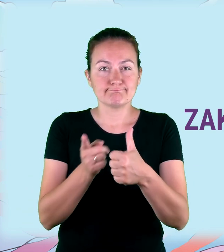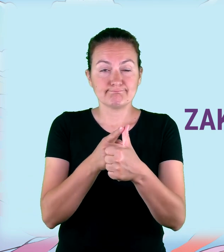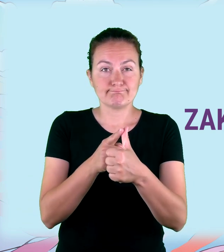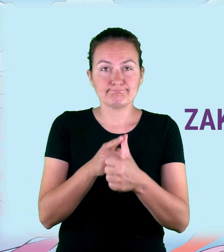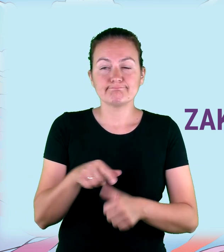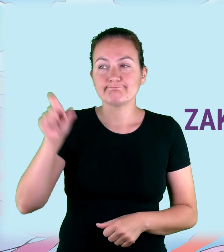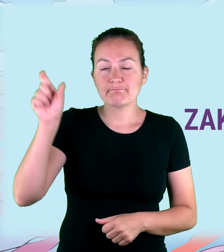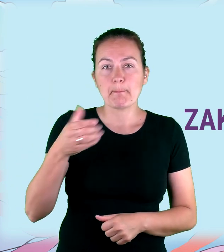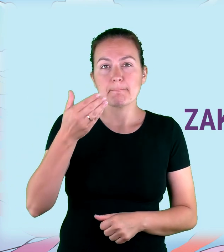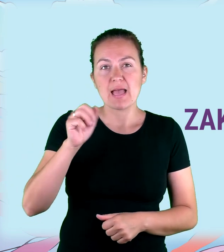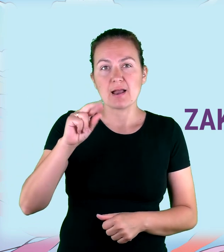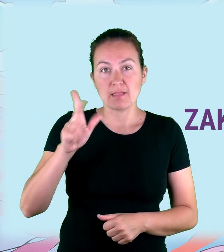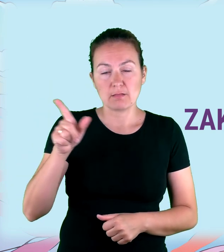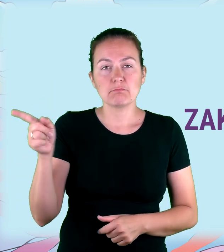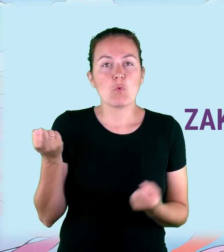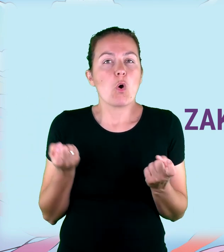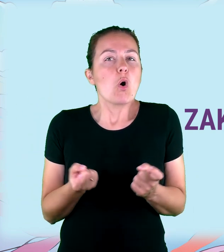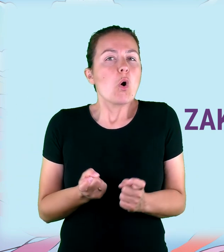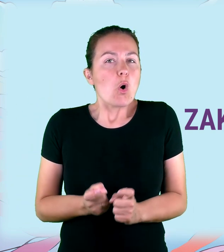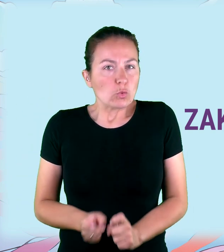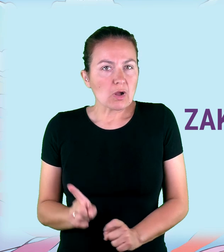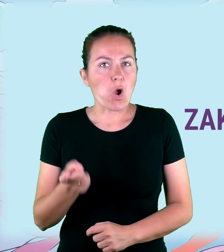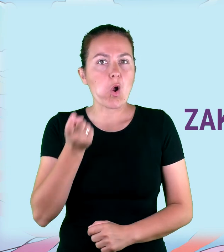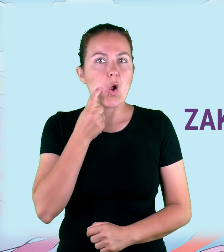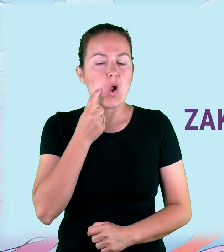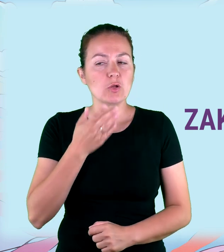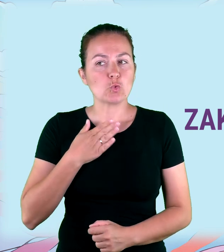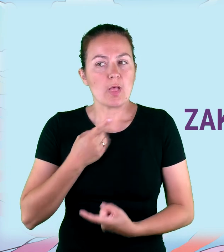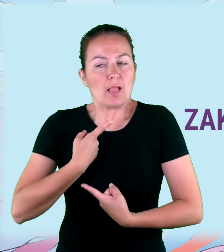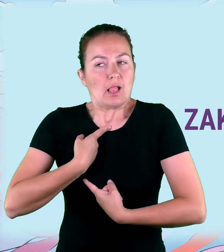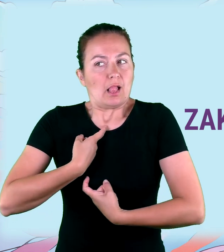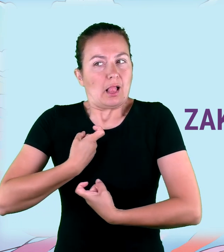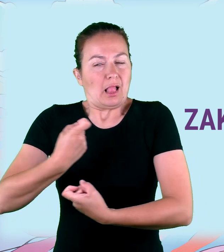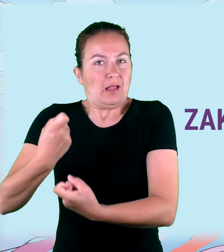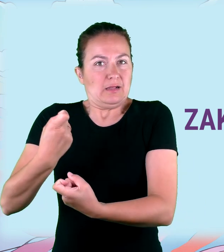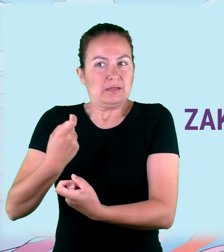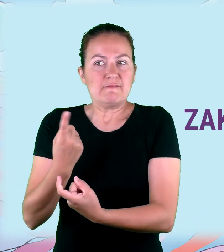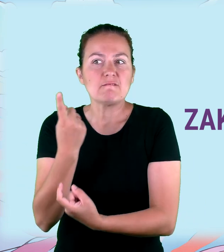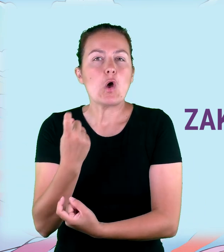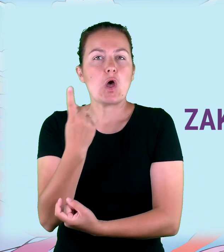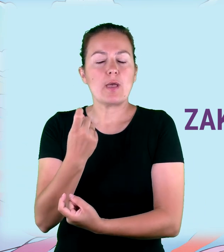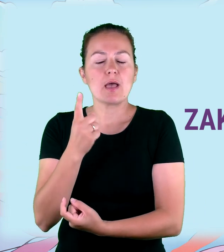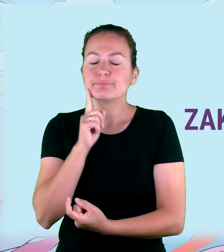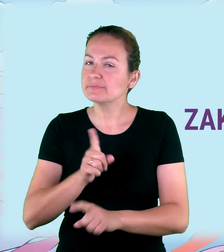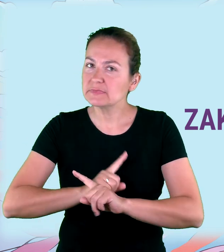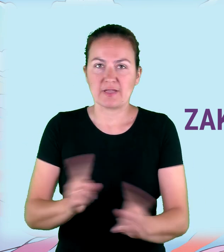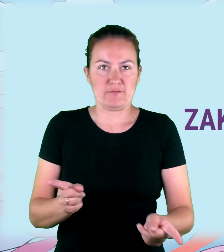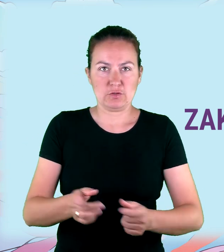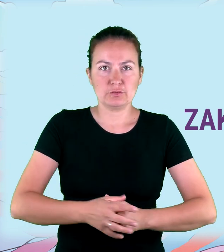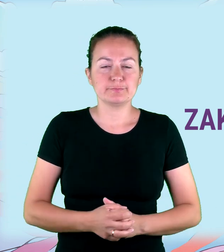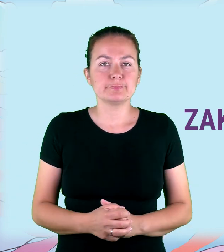1. Marek się odchudza. Teraz słodycze to dla niego zakazany owoc.